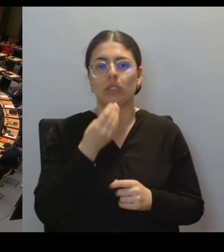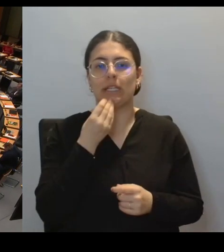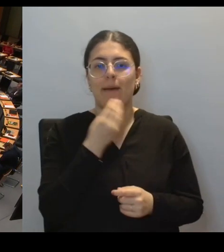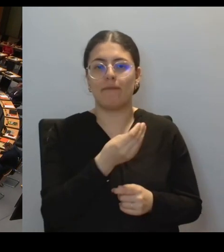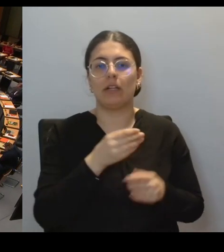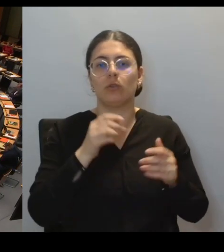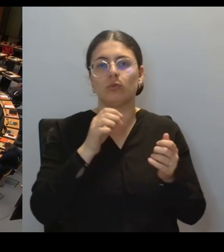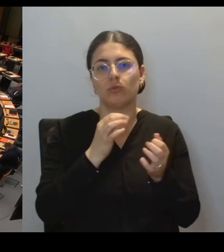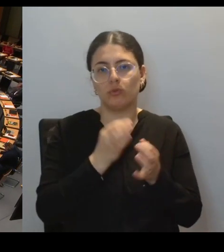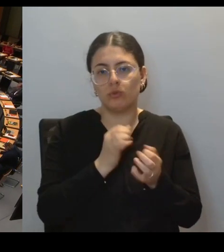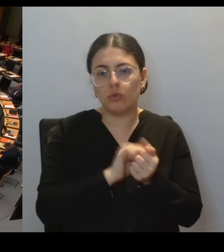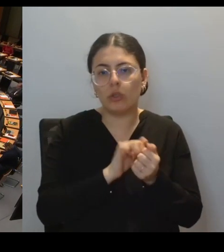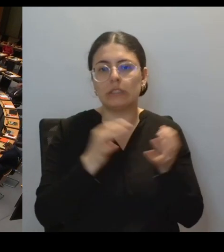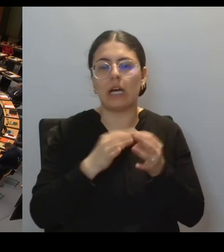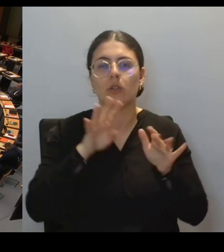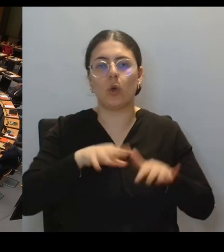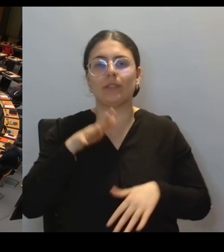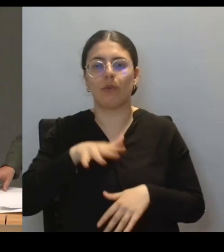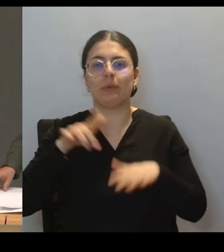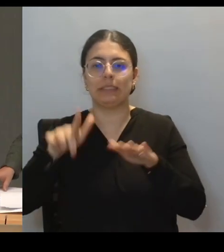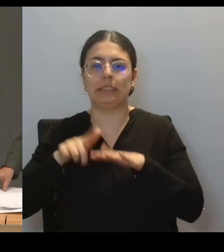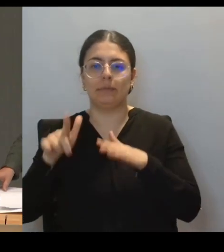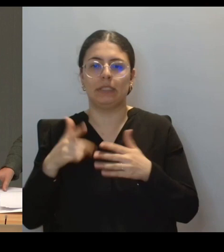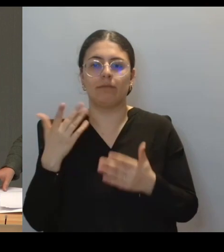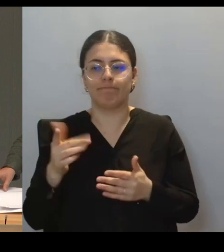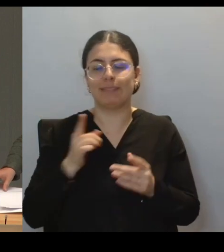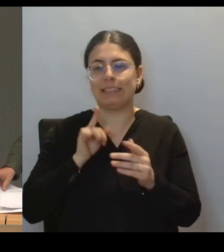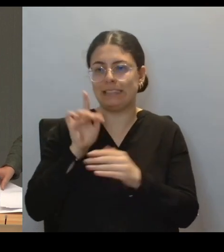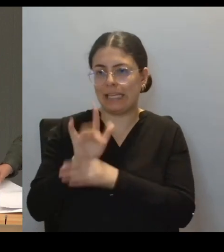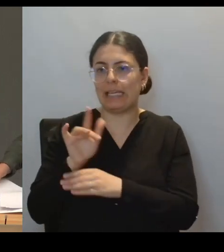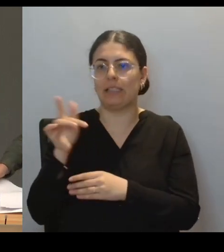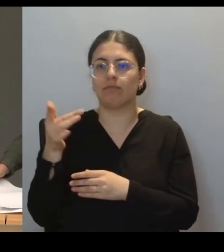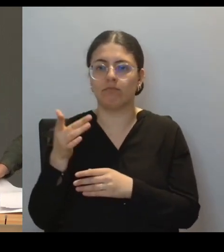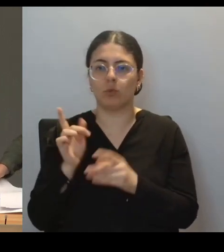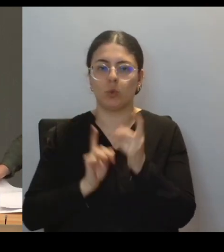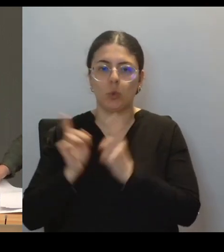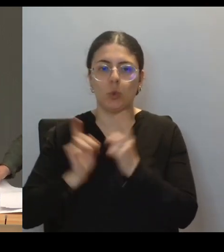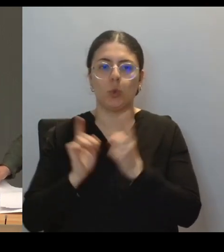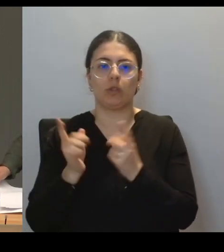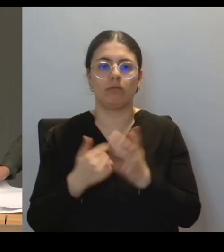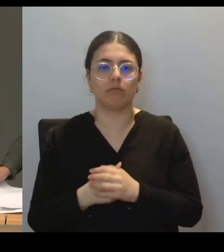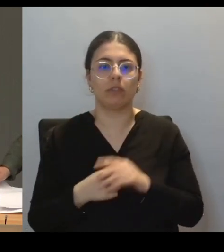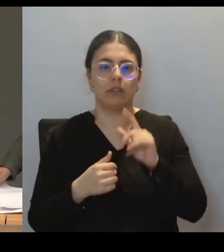Grünen und die Fraktion Die Linke die Ablehnung. Wer den Antrag dennoch annehmen möchte